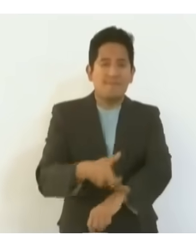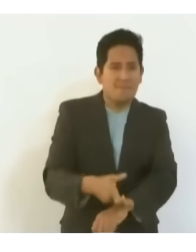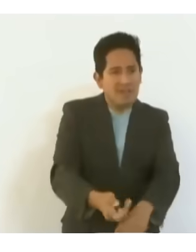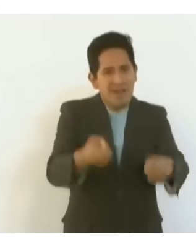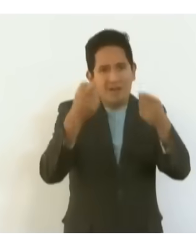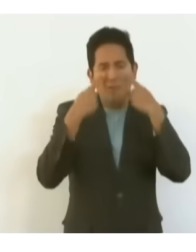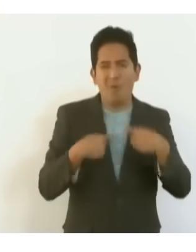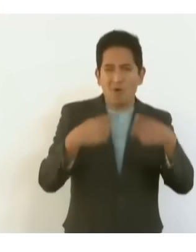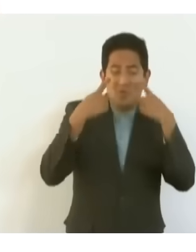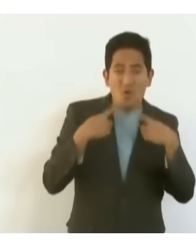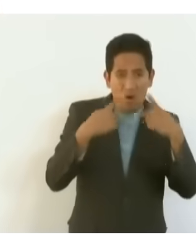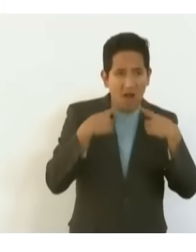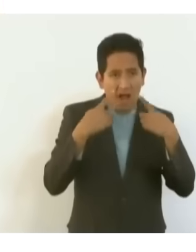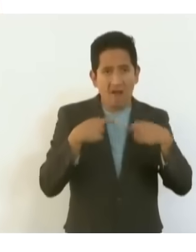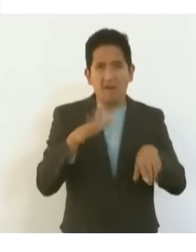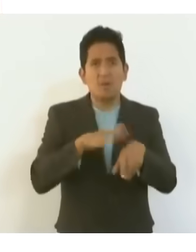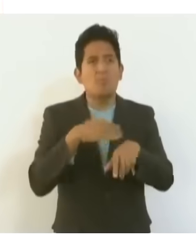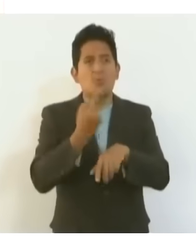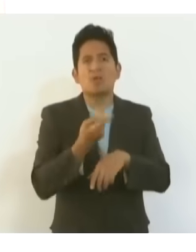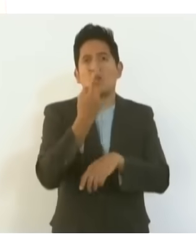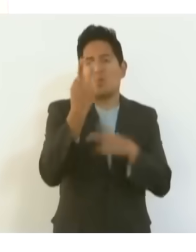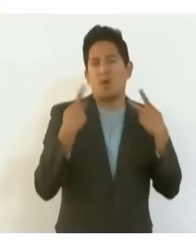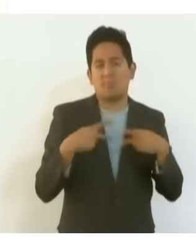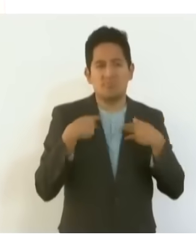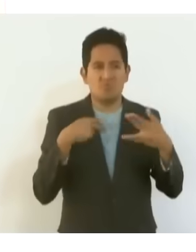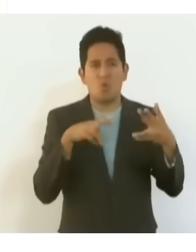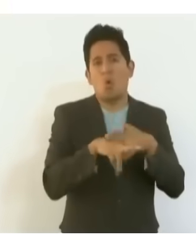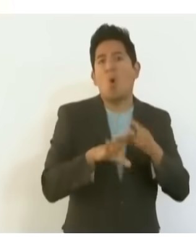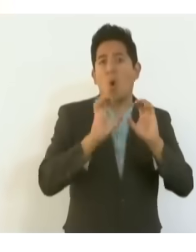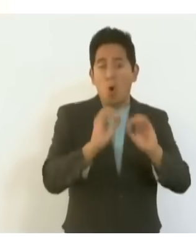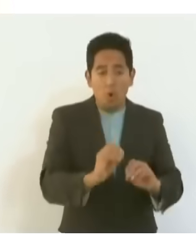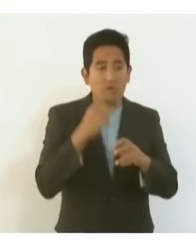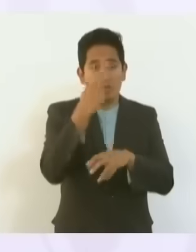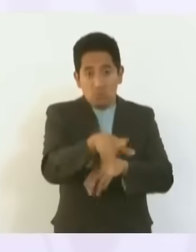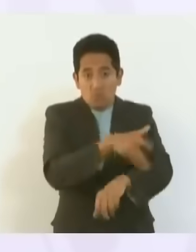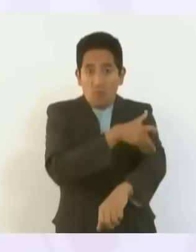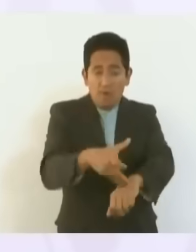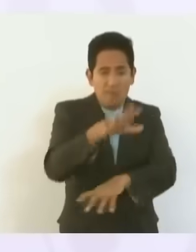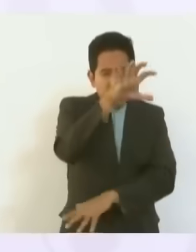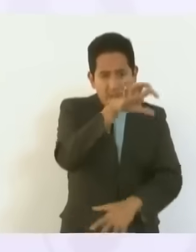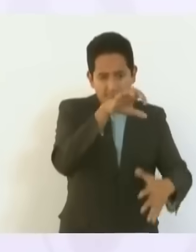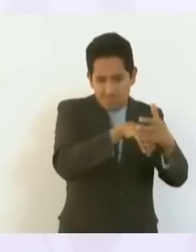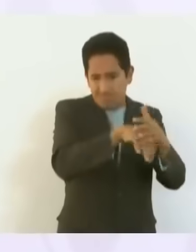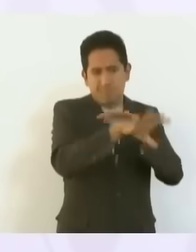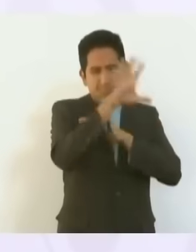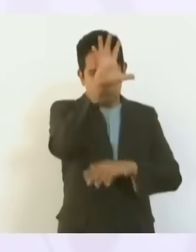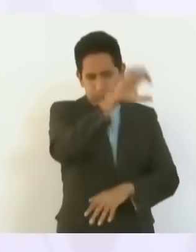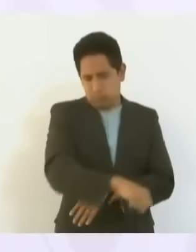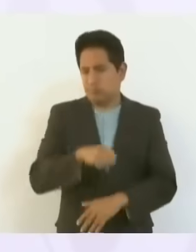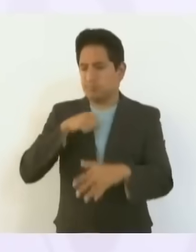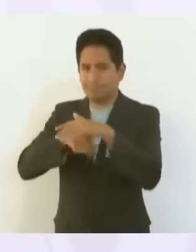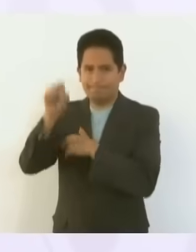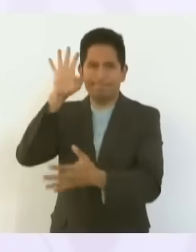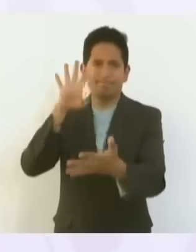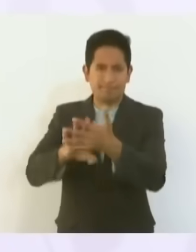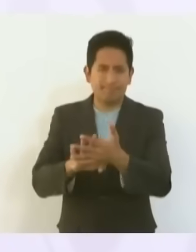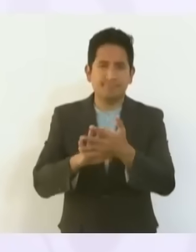de los suyos porque no terminó en la cárcel o en el hospital. Armas de alto poder como las AK47,